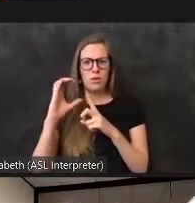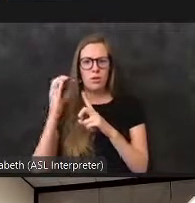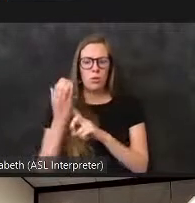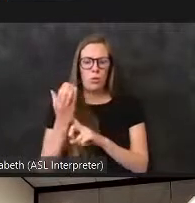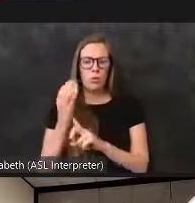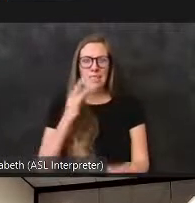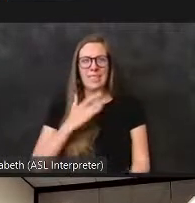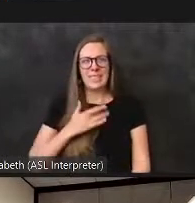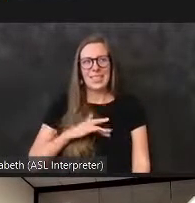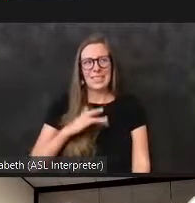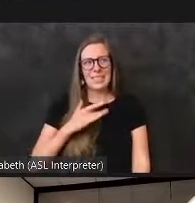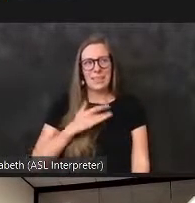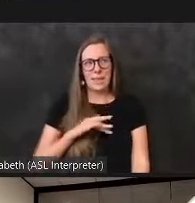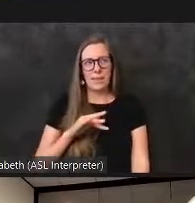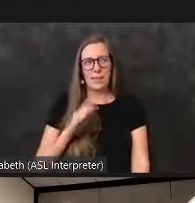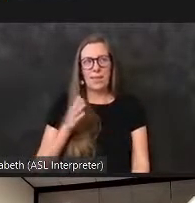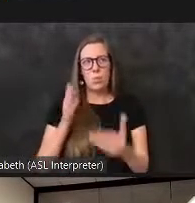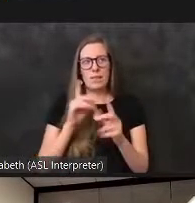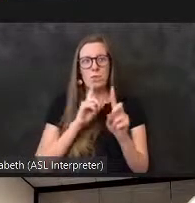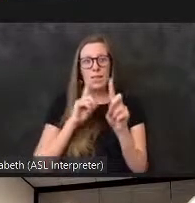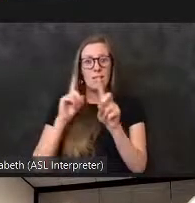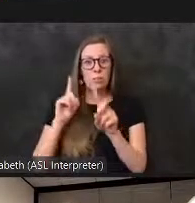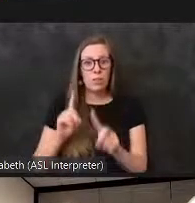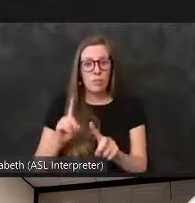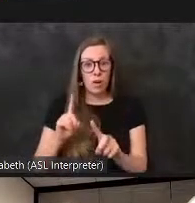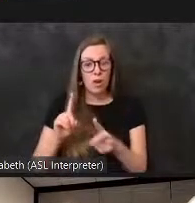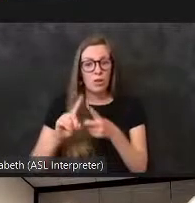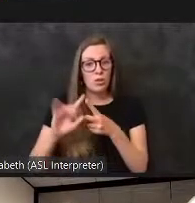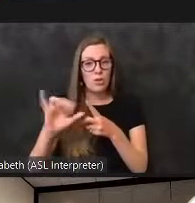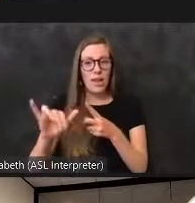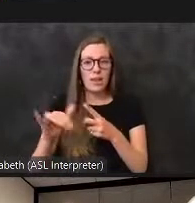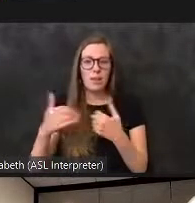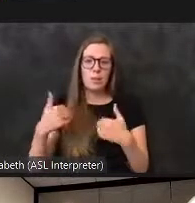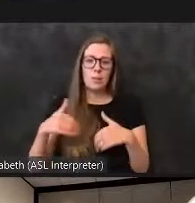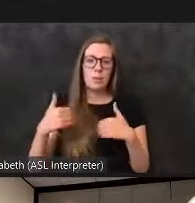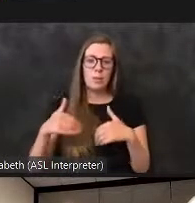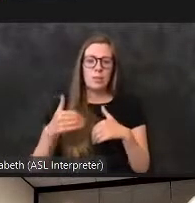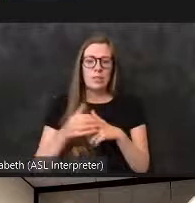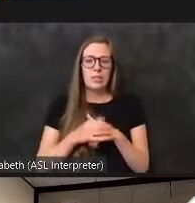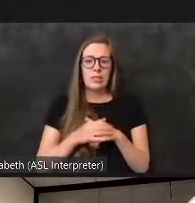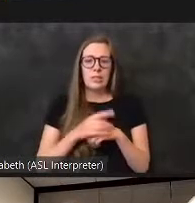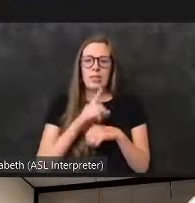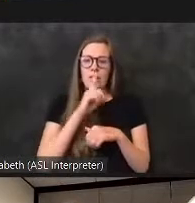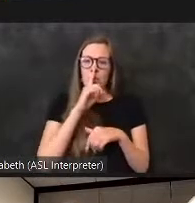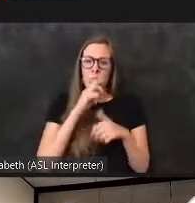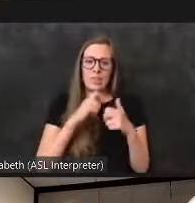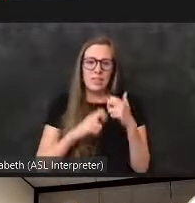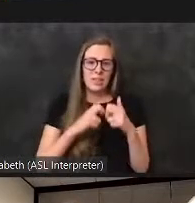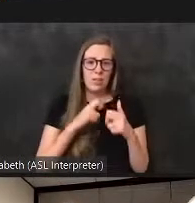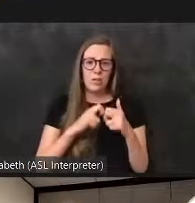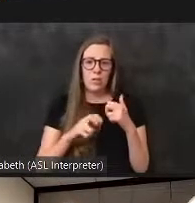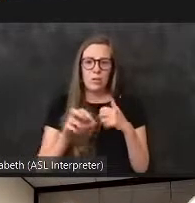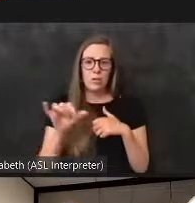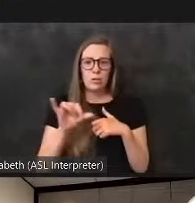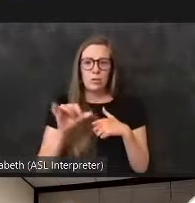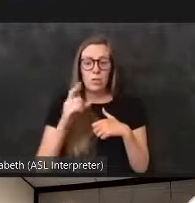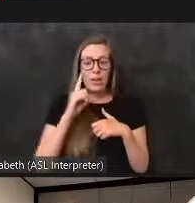sensibilidad cultural y maneras que podemos responder a esto. Ha sido realmente difícil y pienso yo para